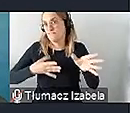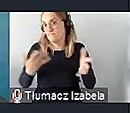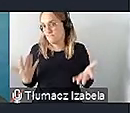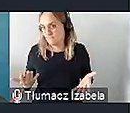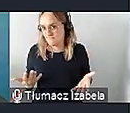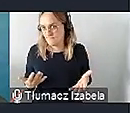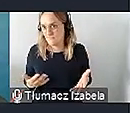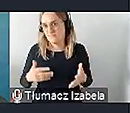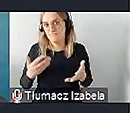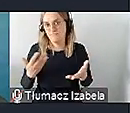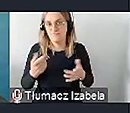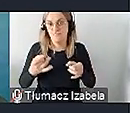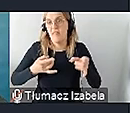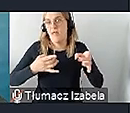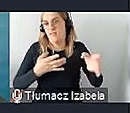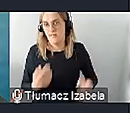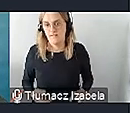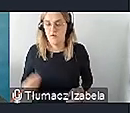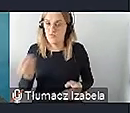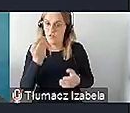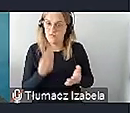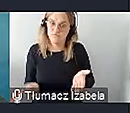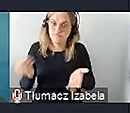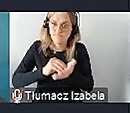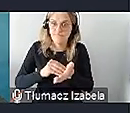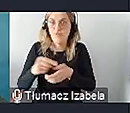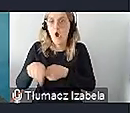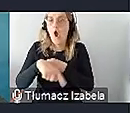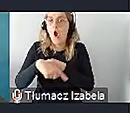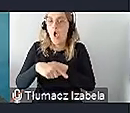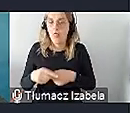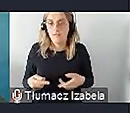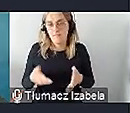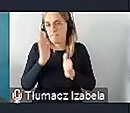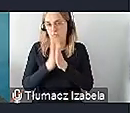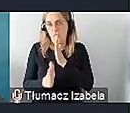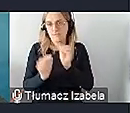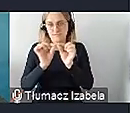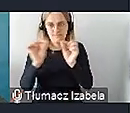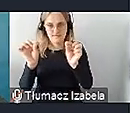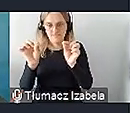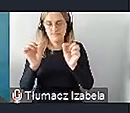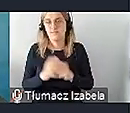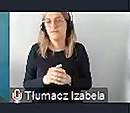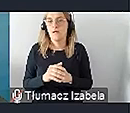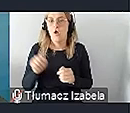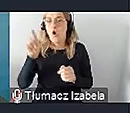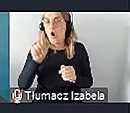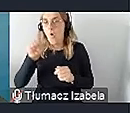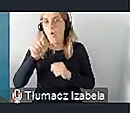gdzieś sobie biegnie. Dorysujmy jej jeszcze ogon z prostej kreski i kółka na końcu.